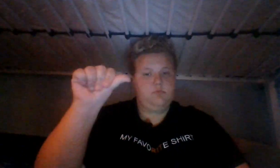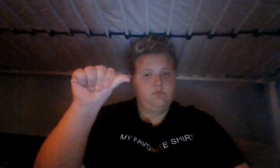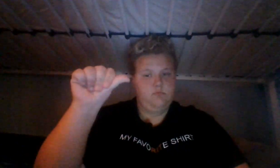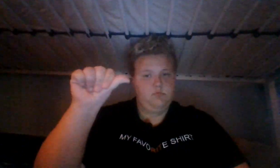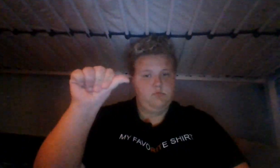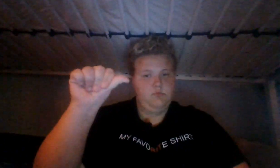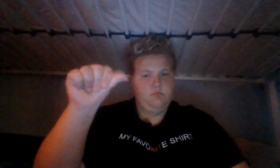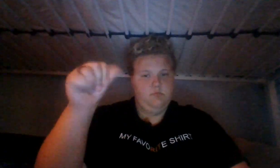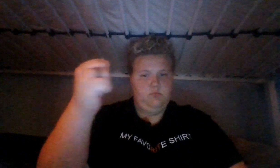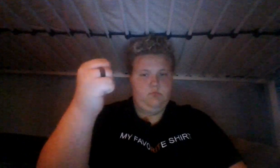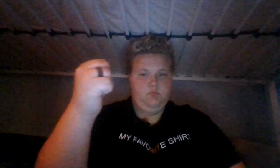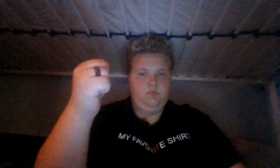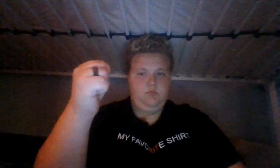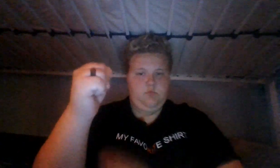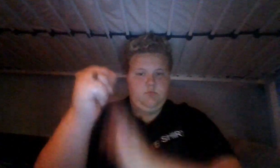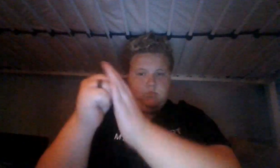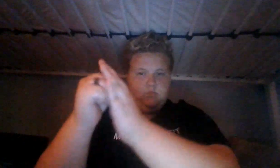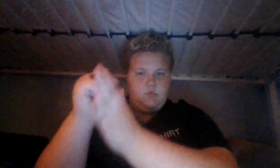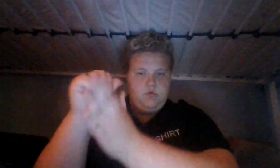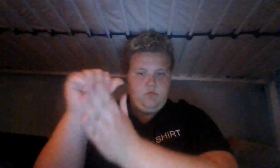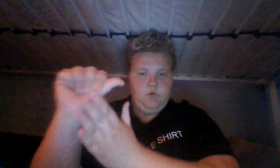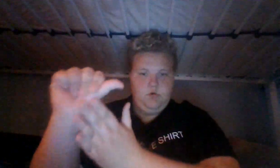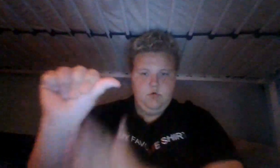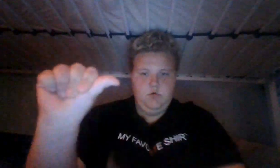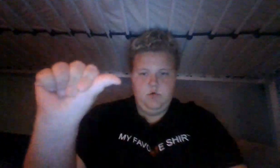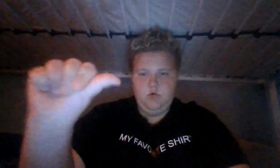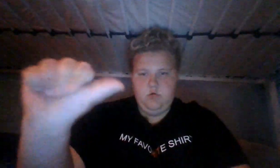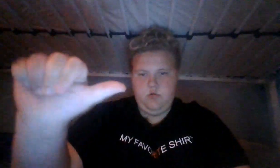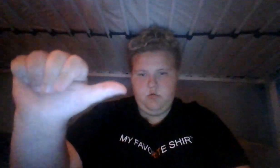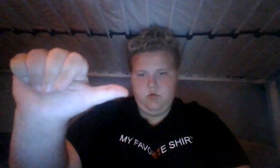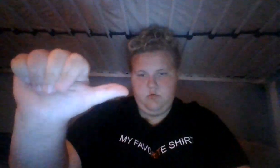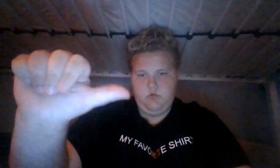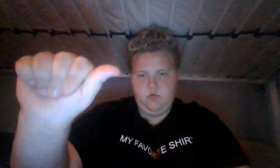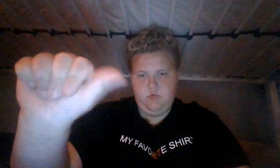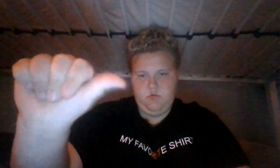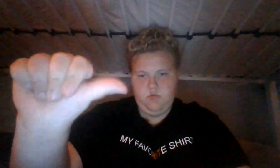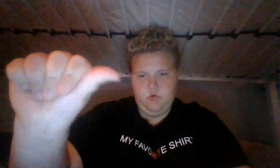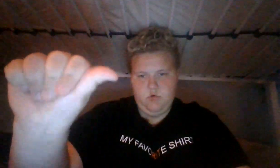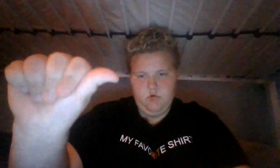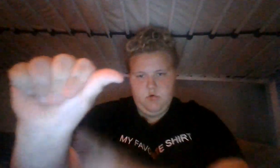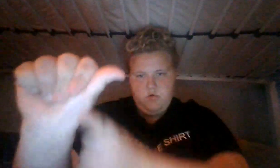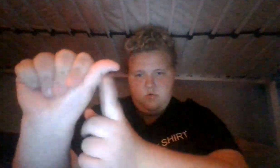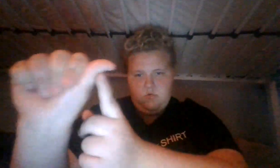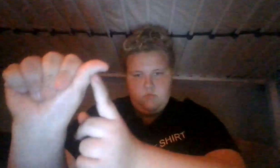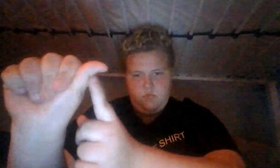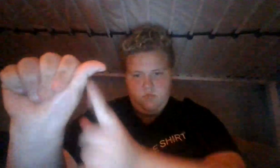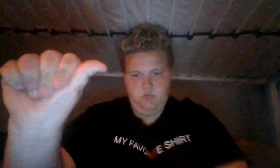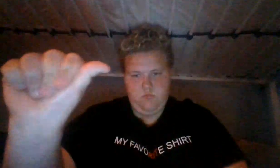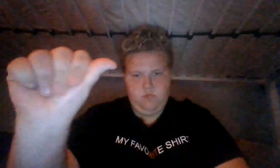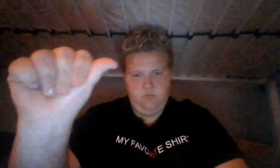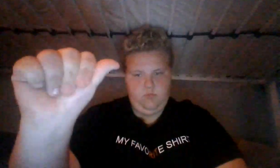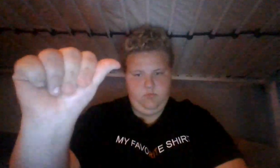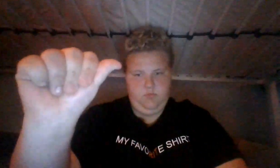A